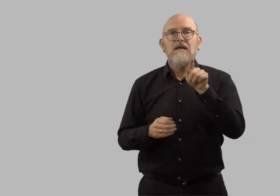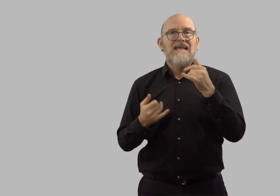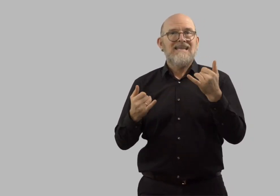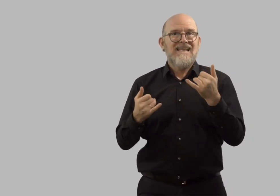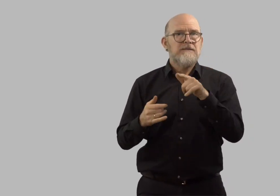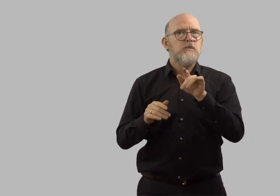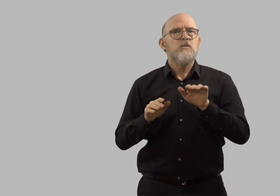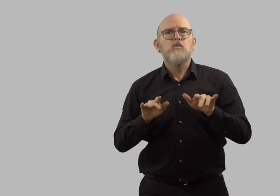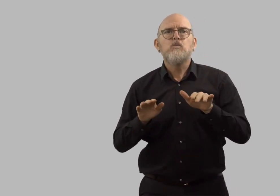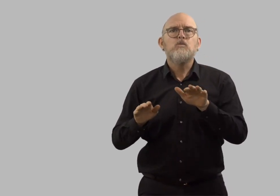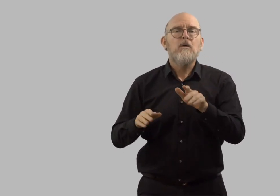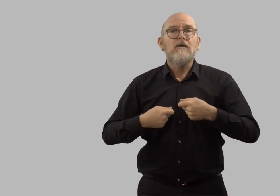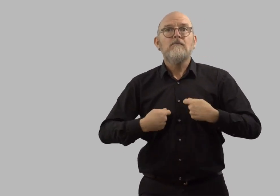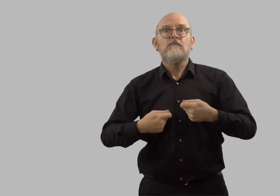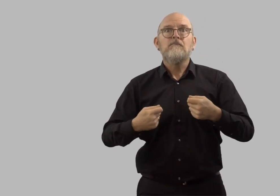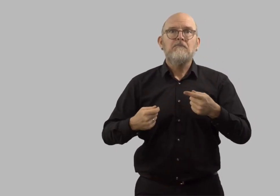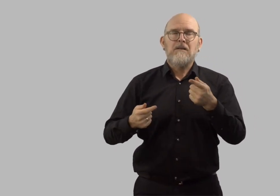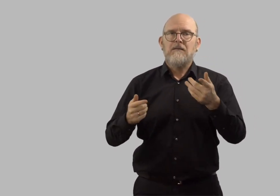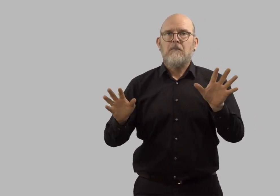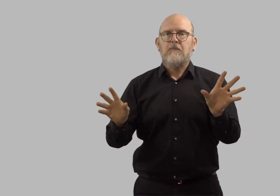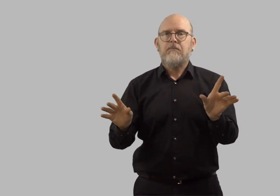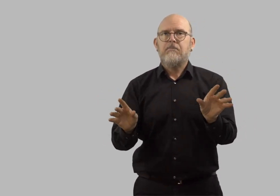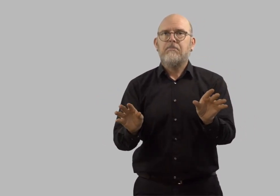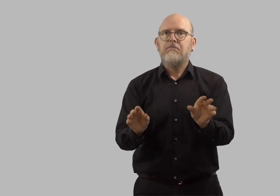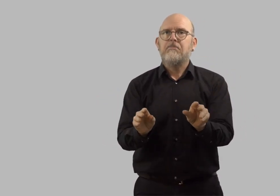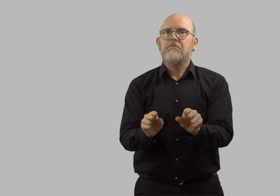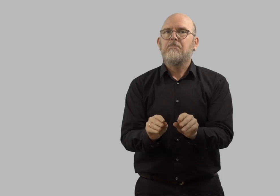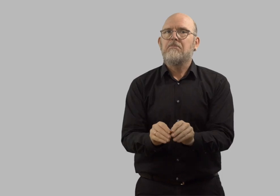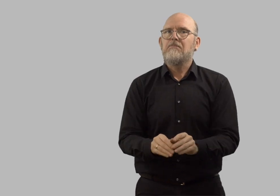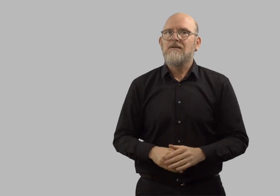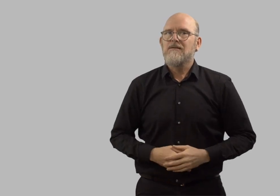viele Kolporteure gibt es mittlerweile aber nicht mehr.